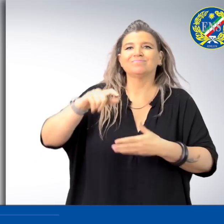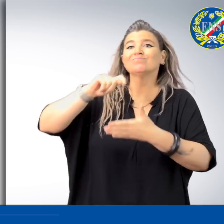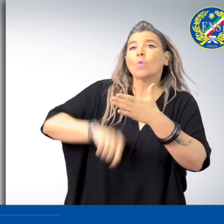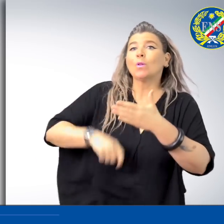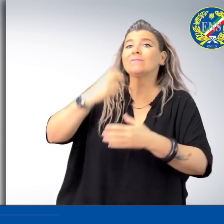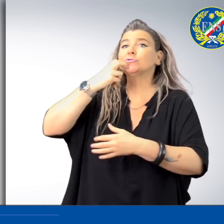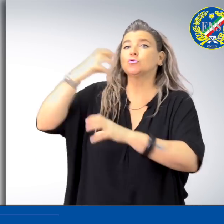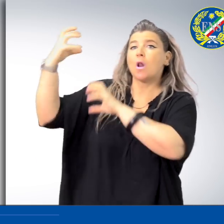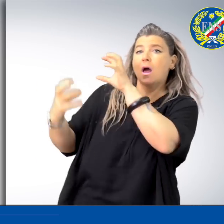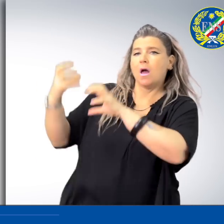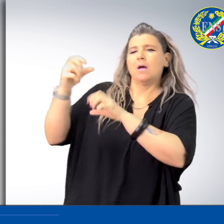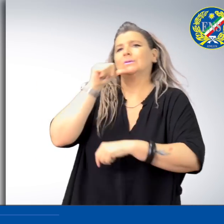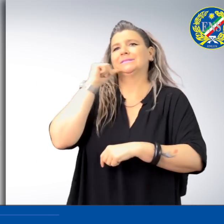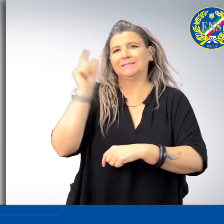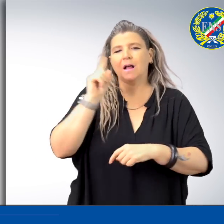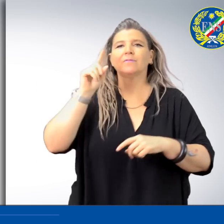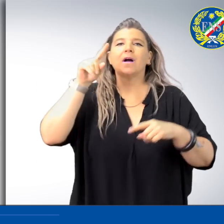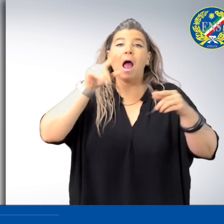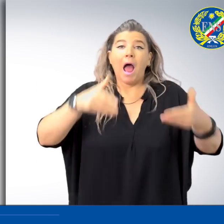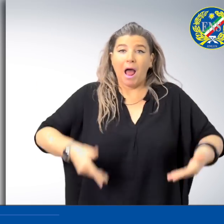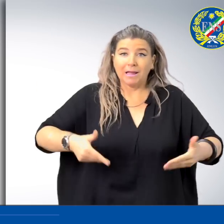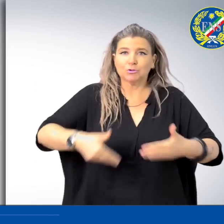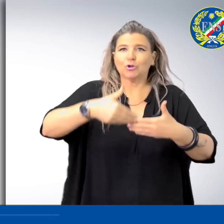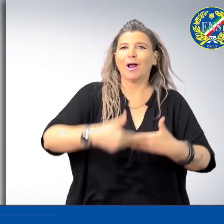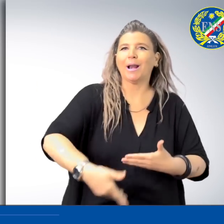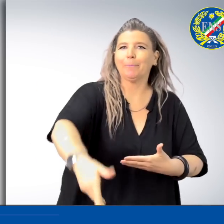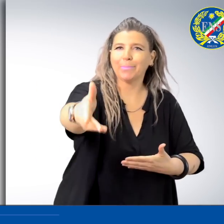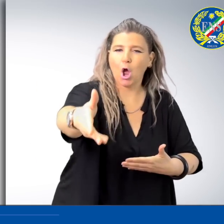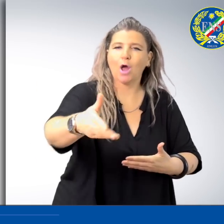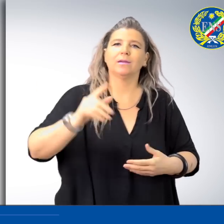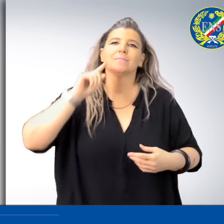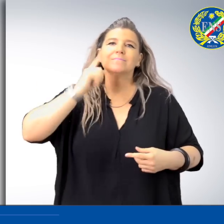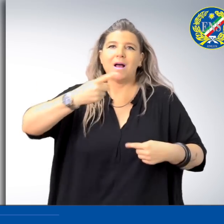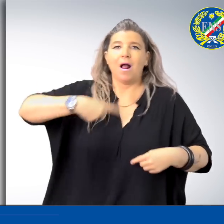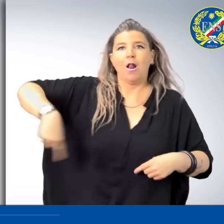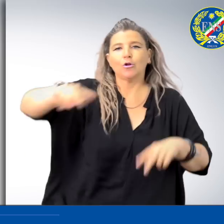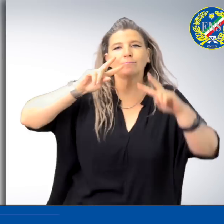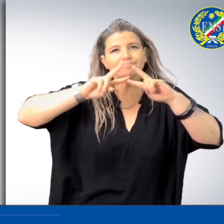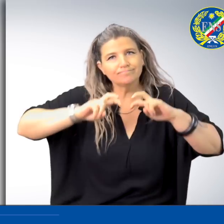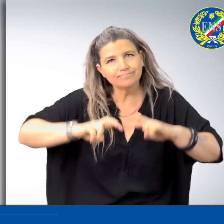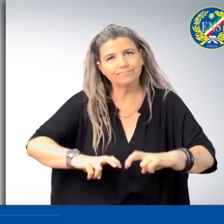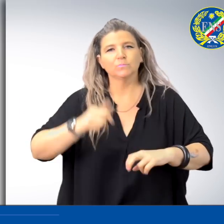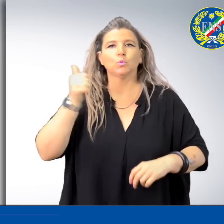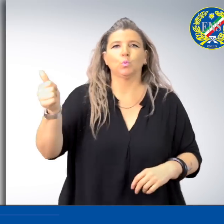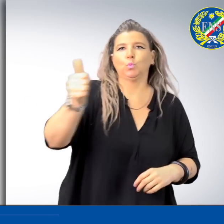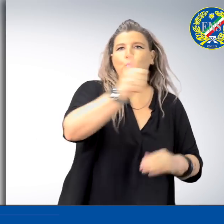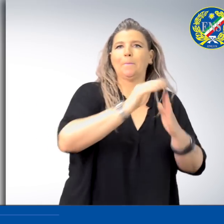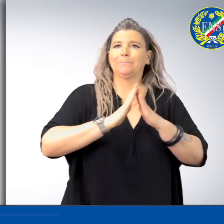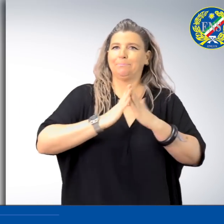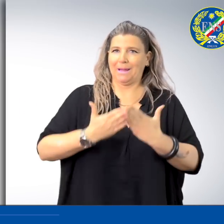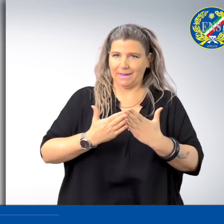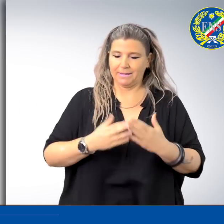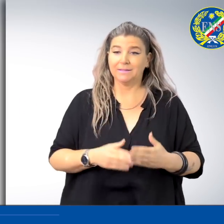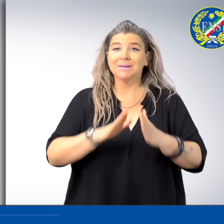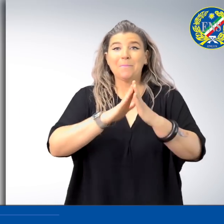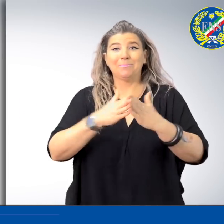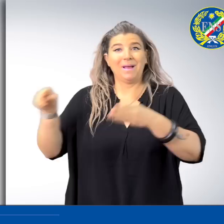ed evitare le multe. Da adesso in poi è meglio controllare la propria patente.